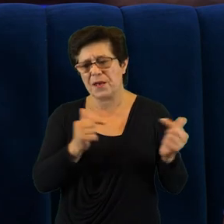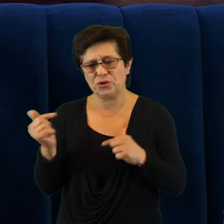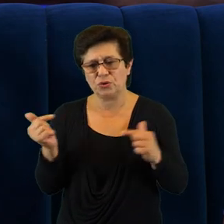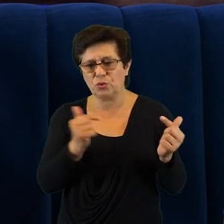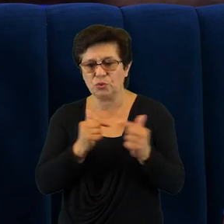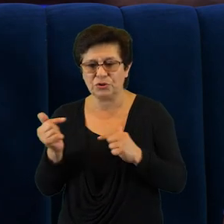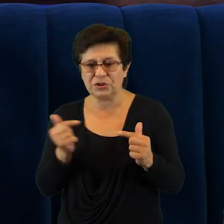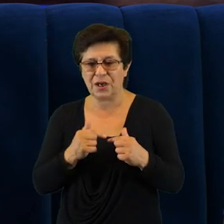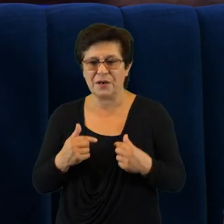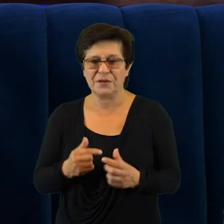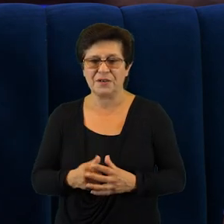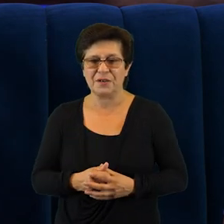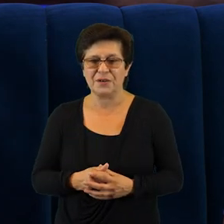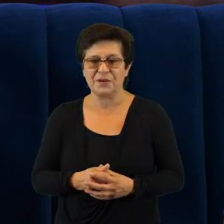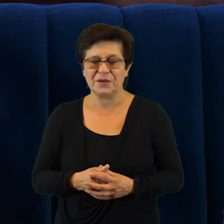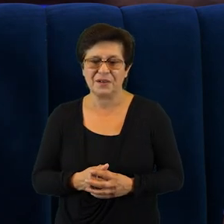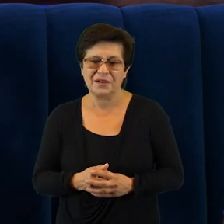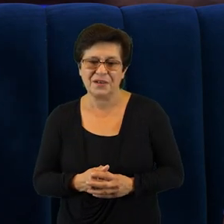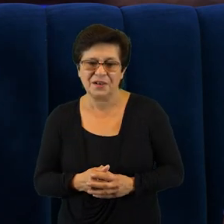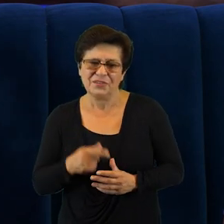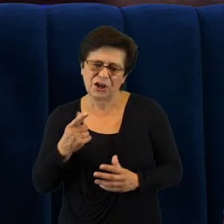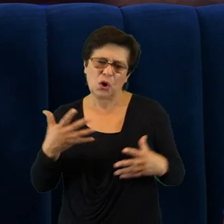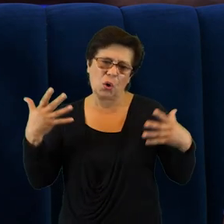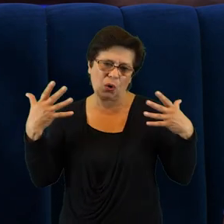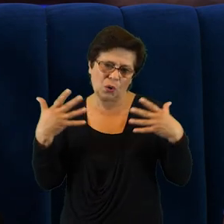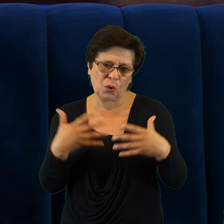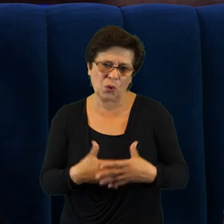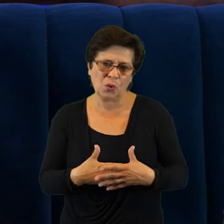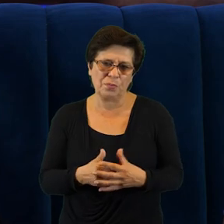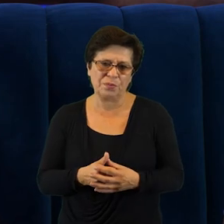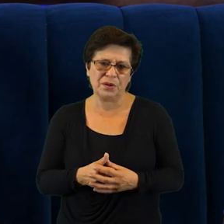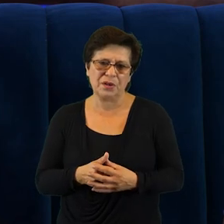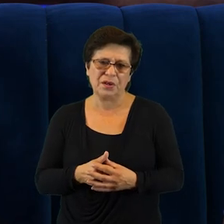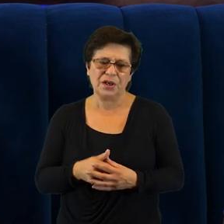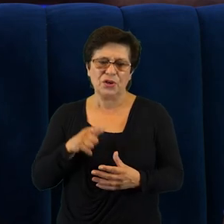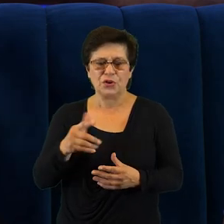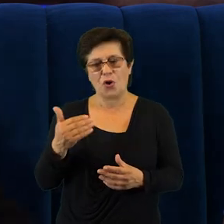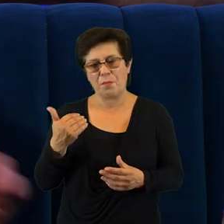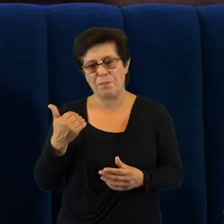Zabawa nie, ale coś w rodzaju może takiego klubu... Takiego klubu, bardzo inwigilowanego. Jest też teoria taka, że to była przykrywka